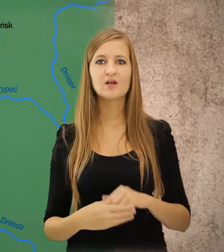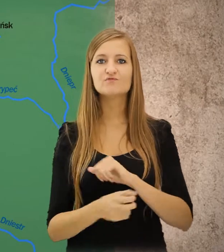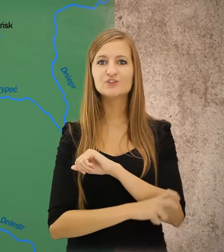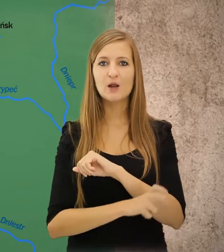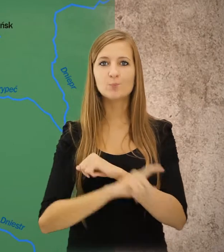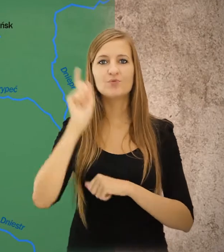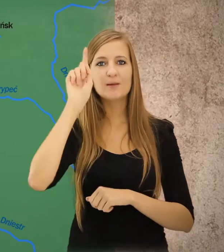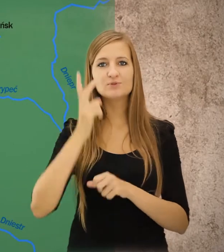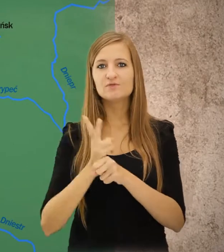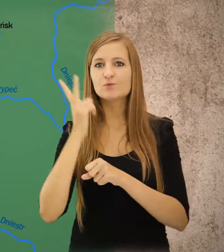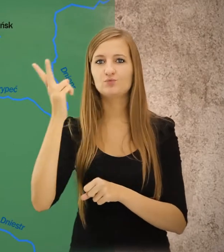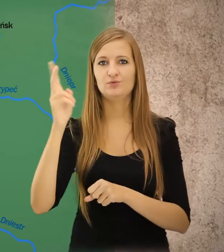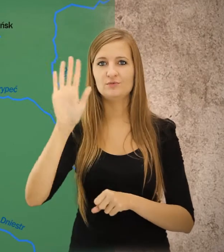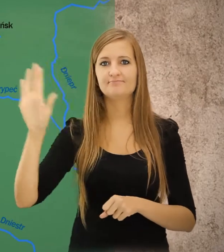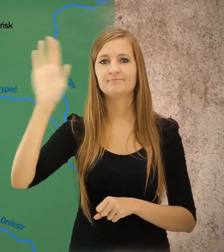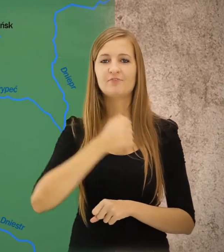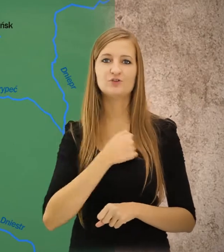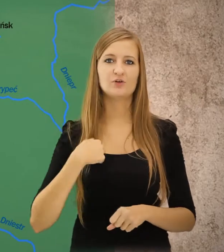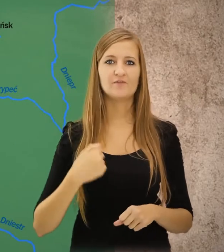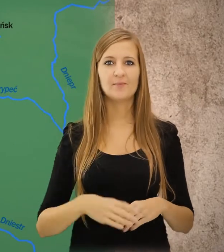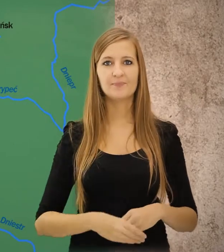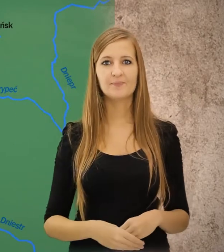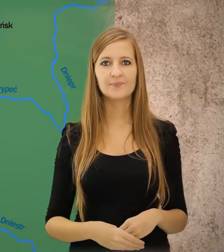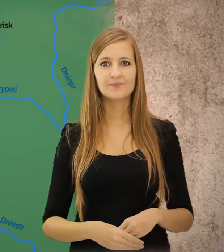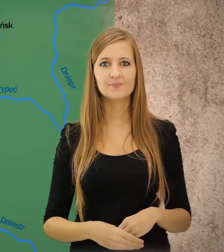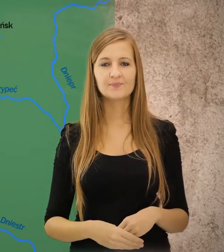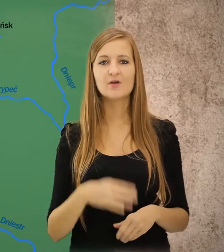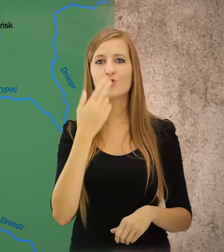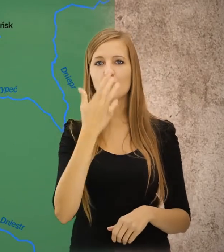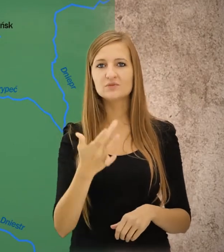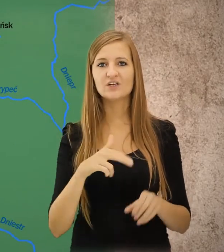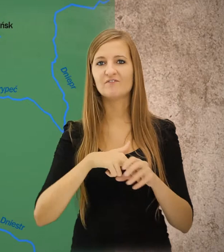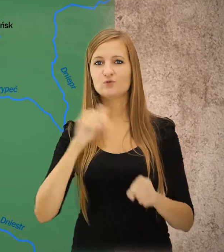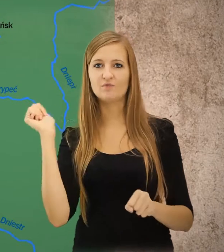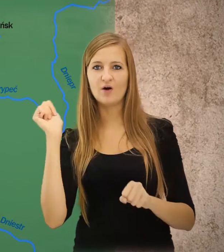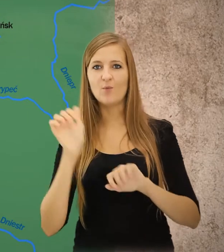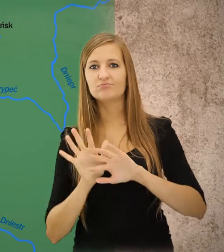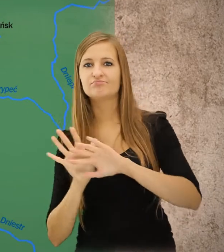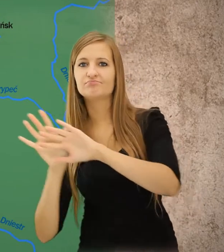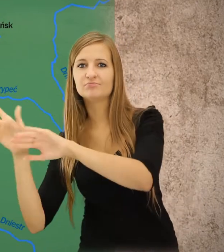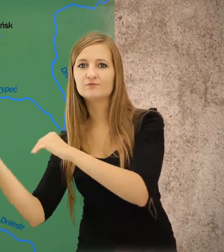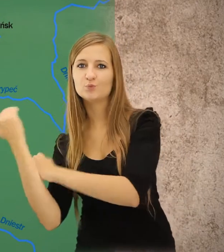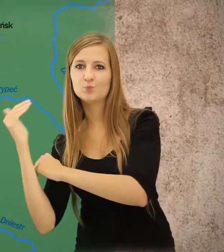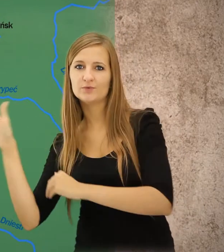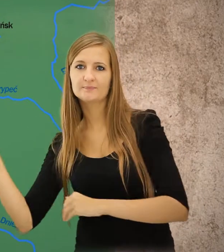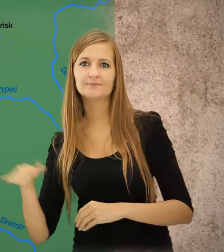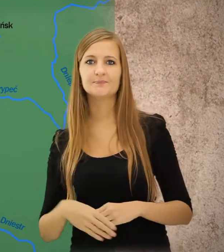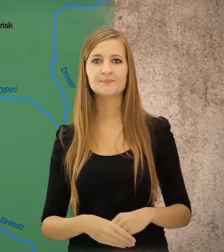W sierpniu Niemcy weszli do Warszawy. Rosjanie wycofali się na wschód.